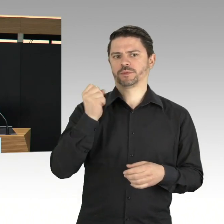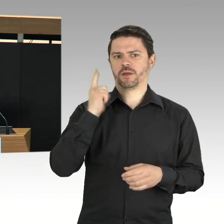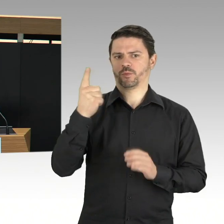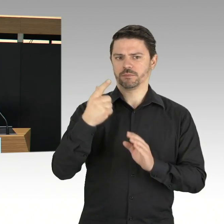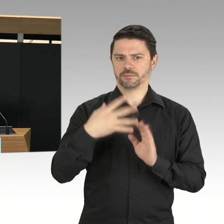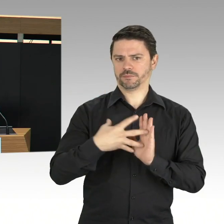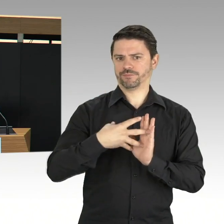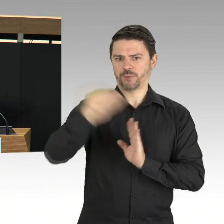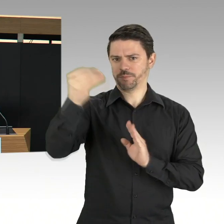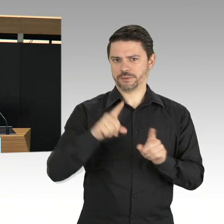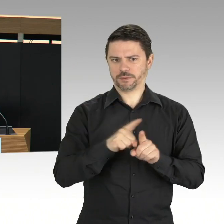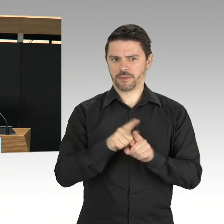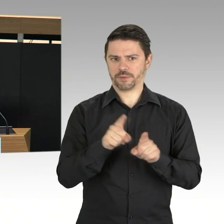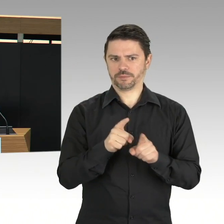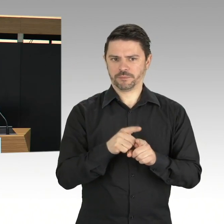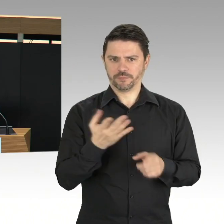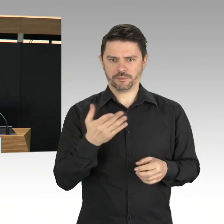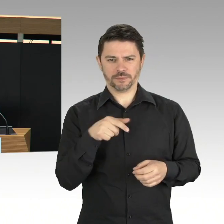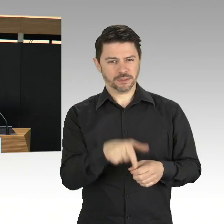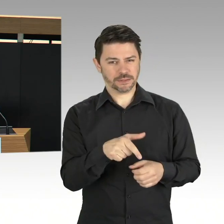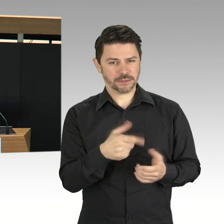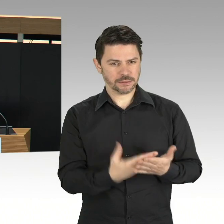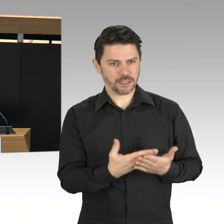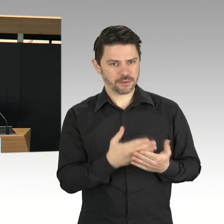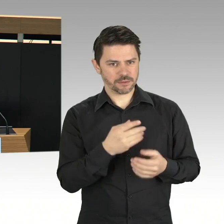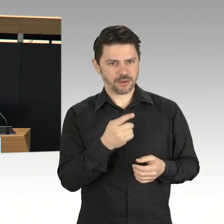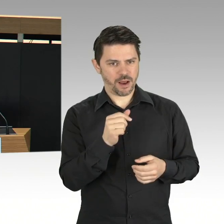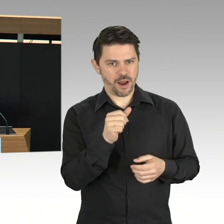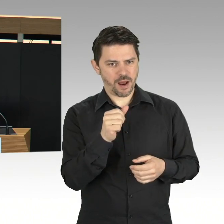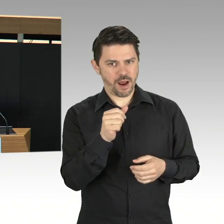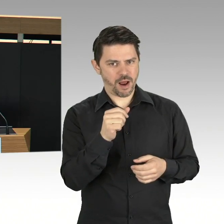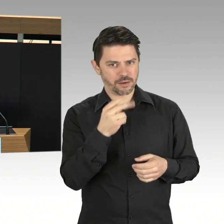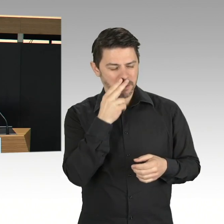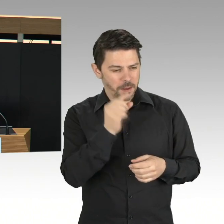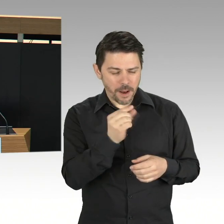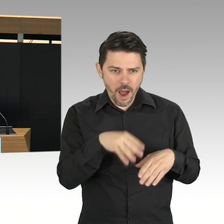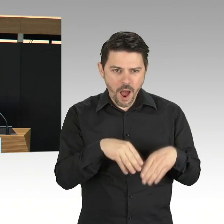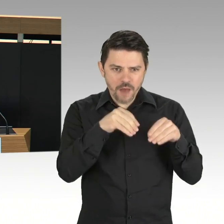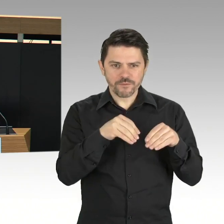aus den besagten Ländern fragen uns nicht nach dem Mietendeckel, sehr geehrte Herren der Opposition, weil Sie sagen: